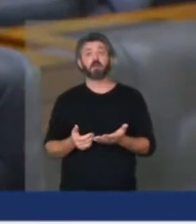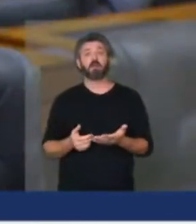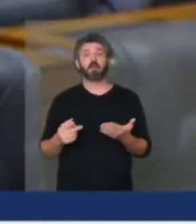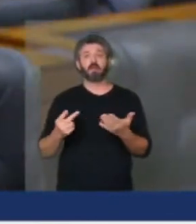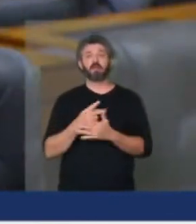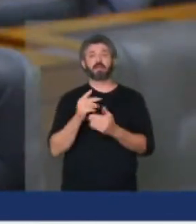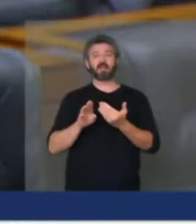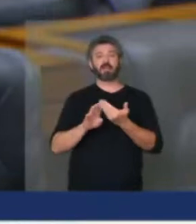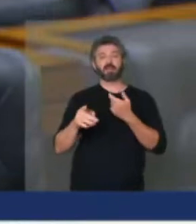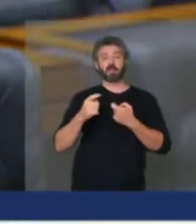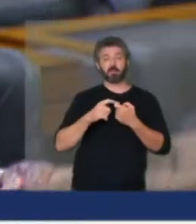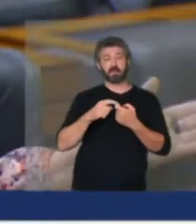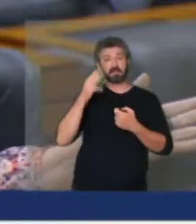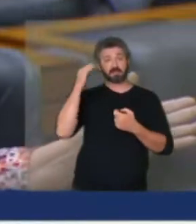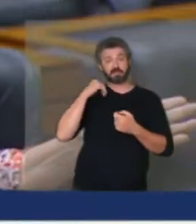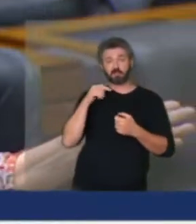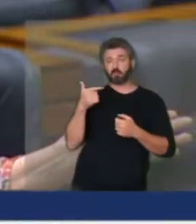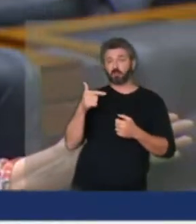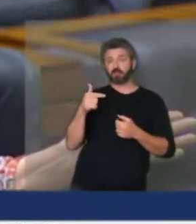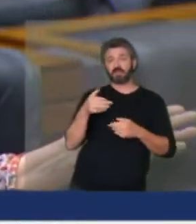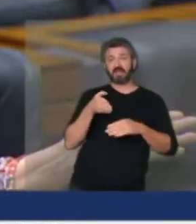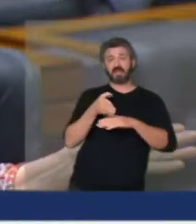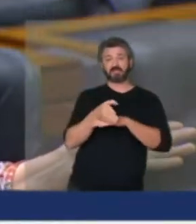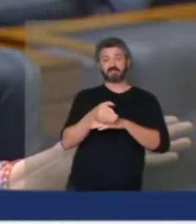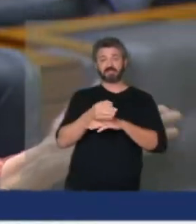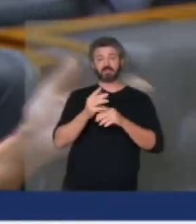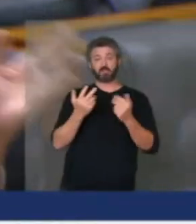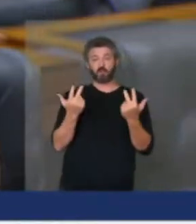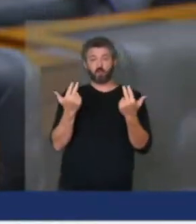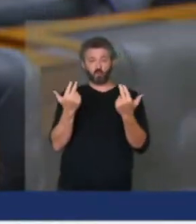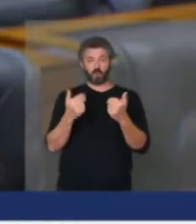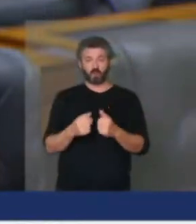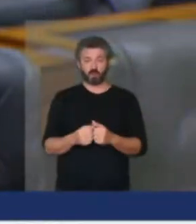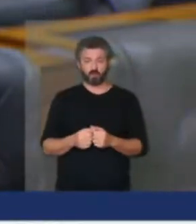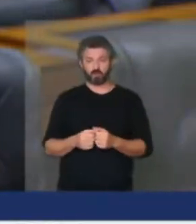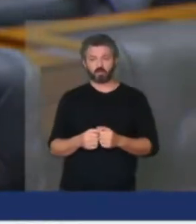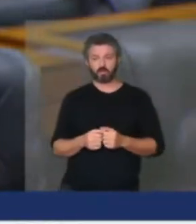NÃO TEM ACESSO IGUALITÁRIO-- [INTERRUPÇÃO DO ÁUDIO]. [SOA A CAMPAINHA] -- [DEPUTADA]: APENAS PARA CONCLUIR. ENTÃO, PORTANTO, AQUI SE SABE O